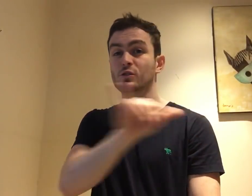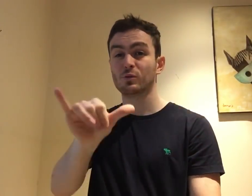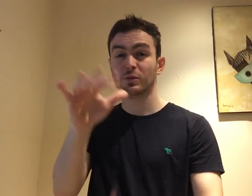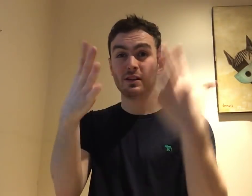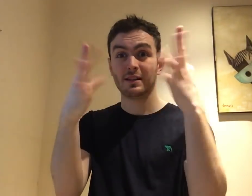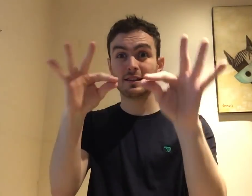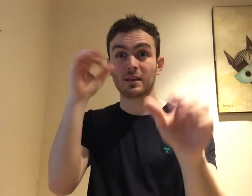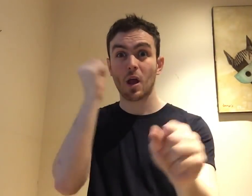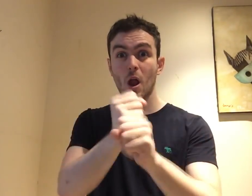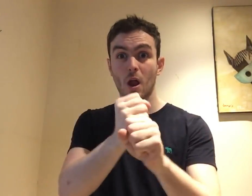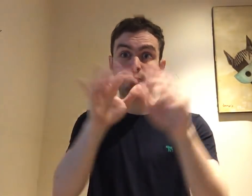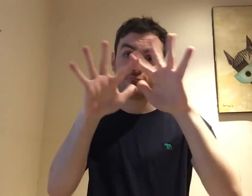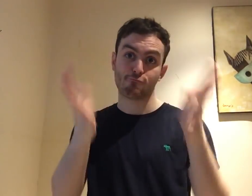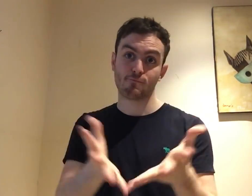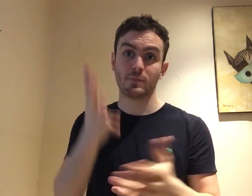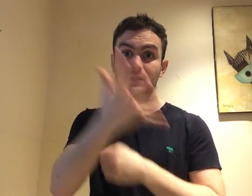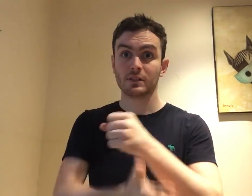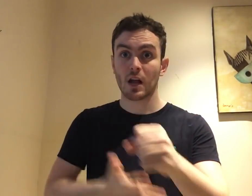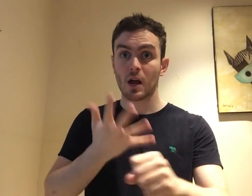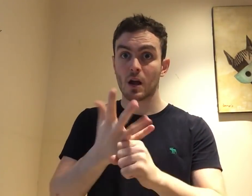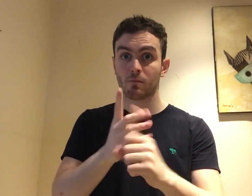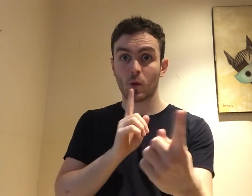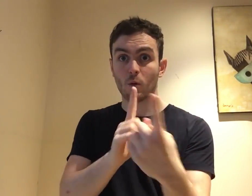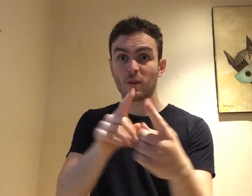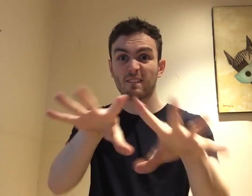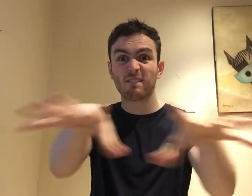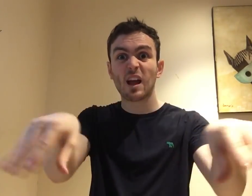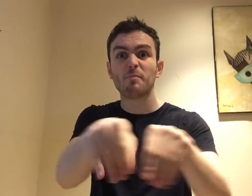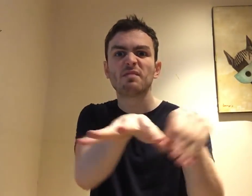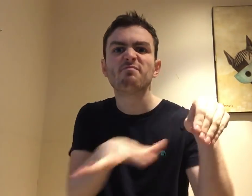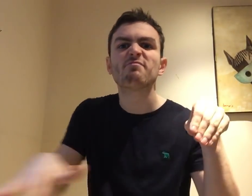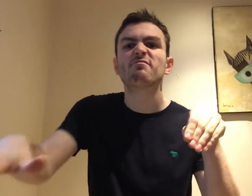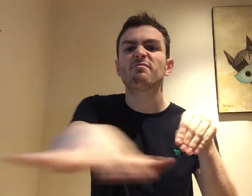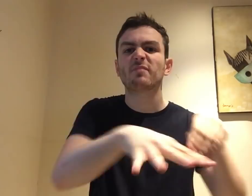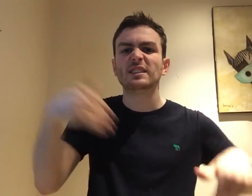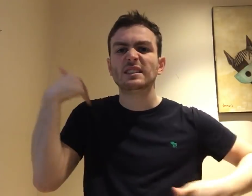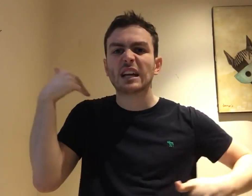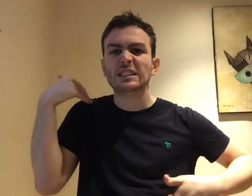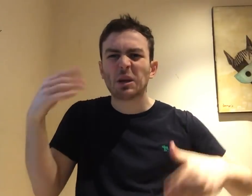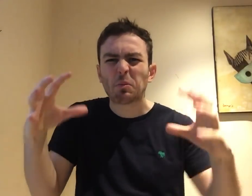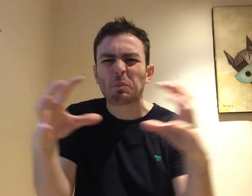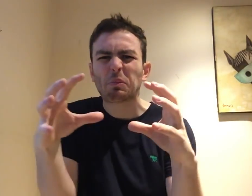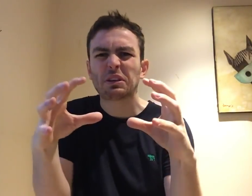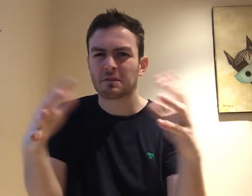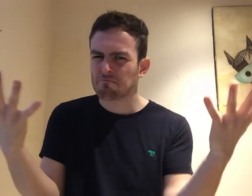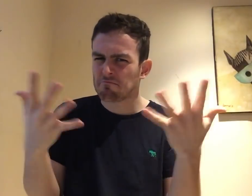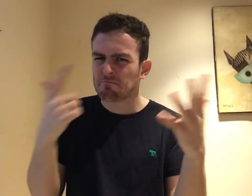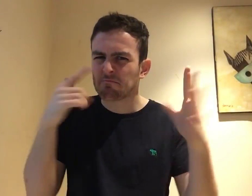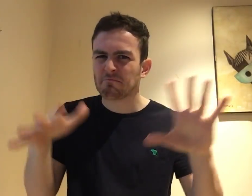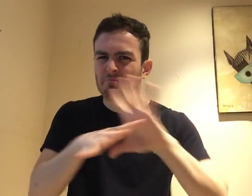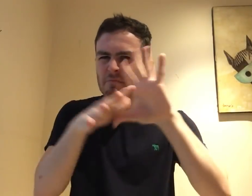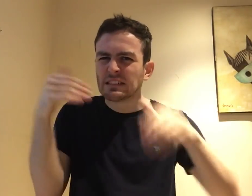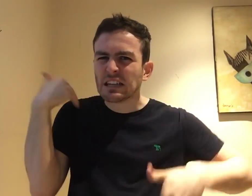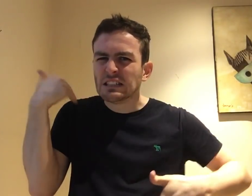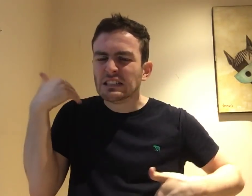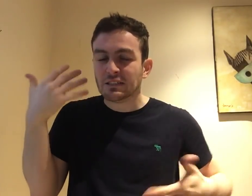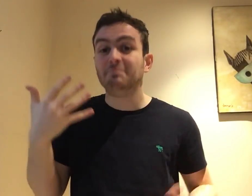De 5 ans à 10 ans, en 5 ans, elle a vécu avec une famille de petits singes capucins.